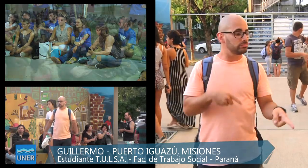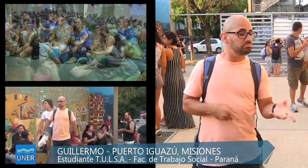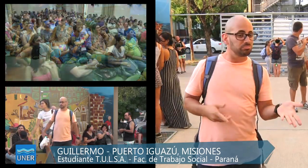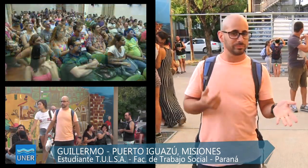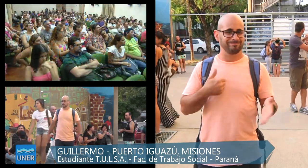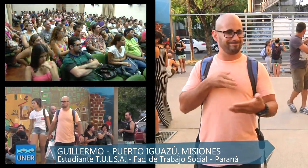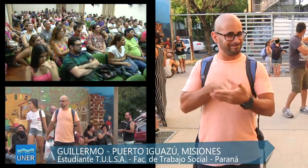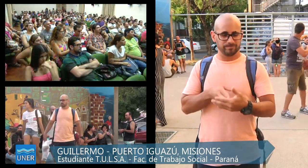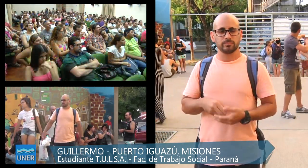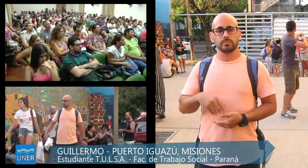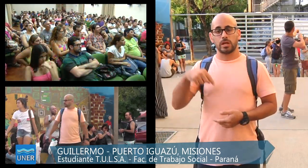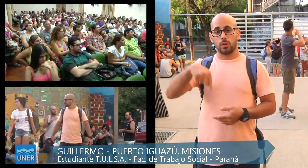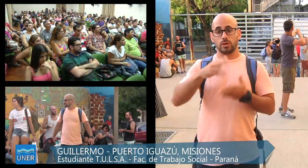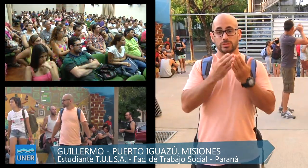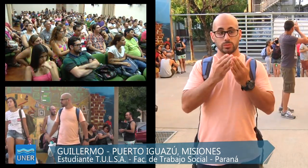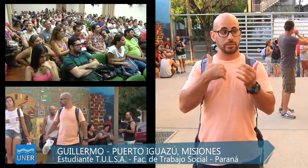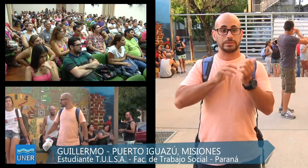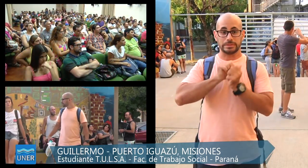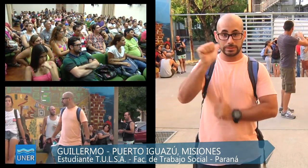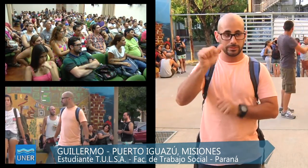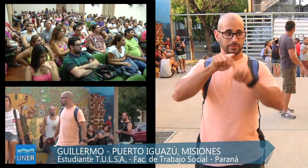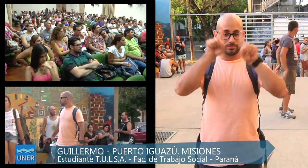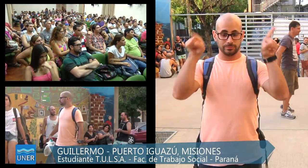daba cuenta que no podía acceder y quería tener un título.